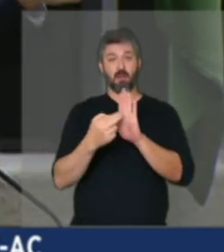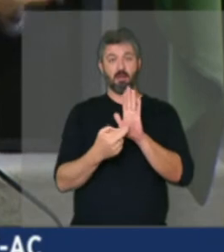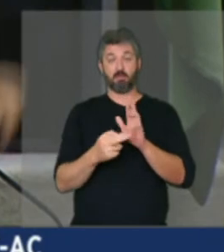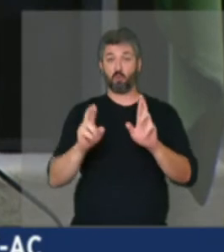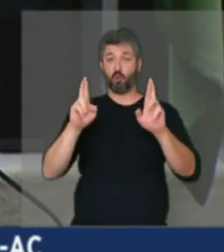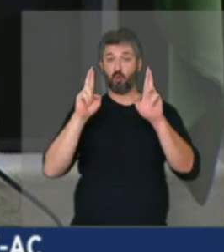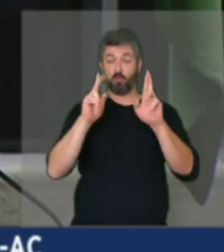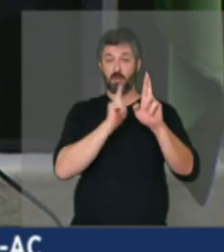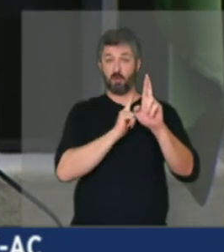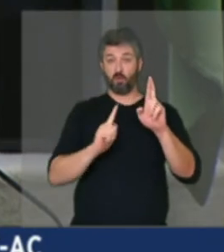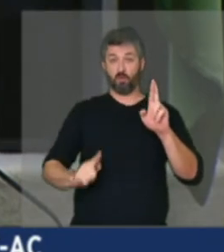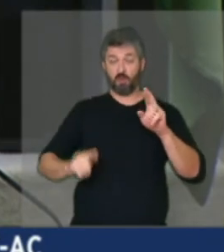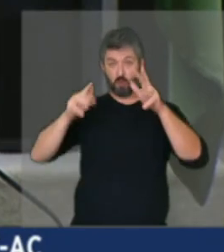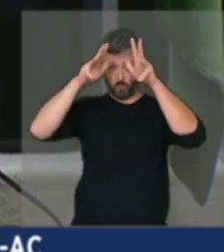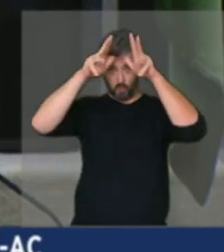GOVERNADOR DO ACRE TAMBÉM ENTRE NESSA ONDA PORQUE NÓS